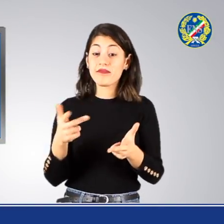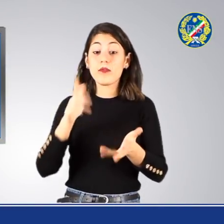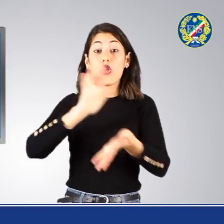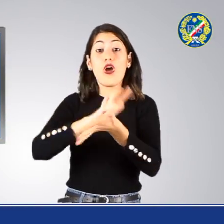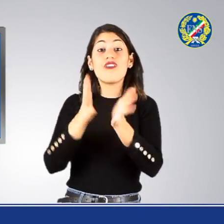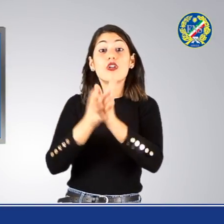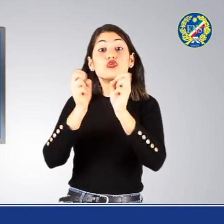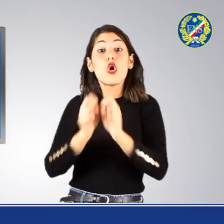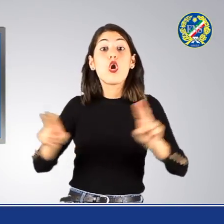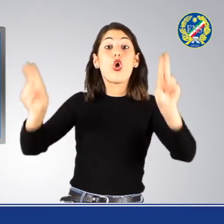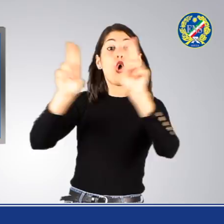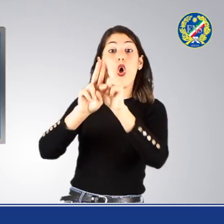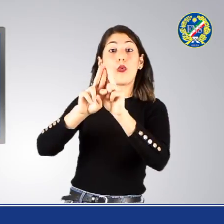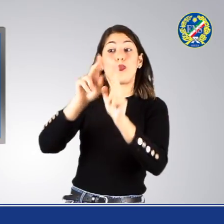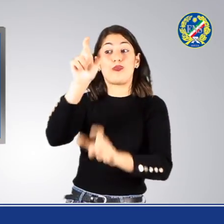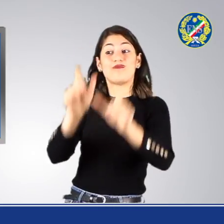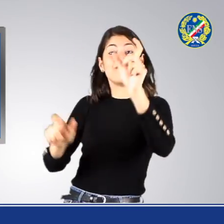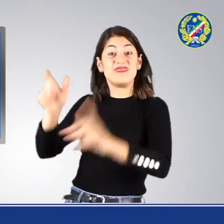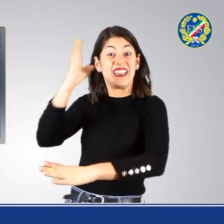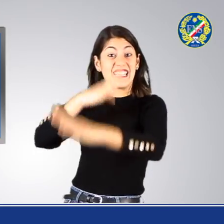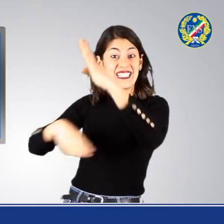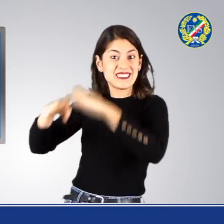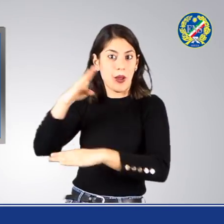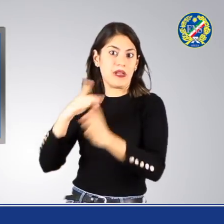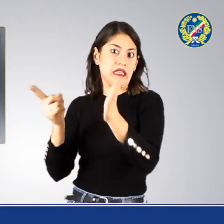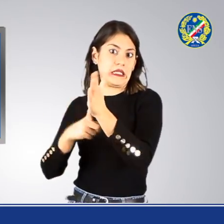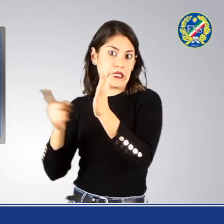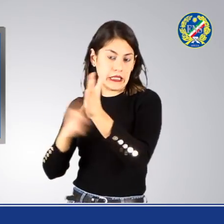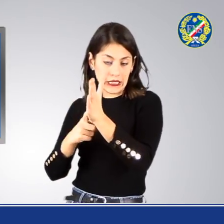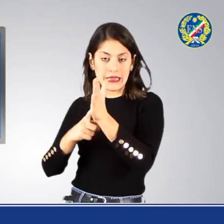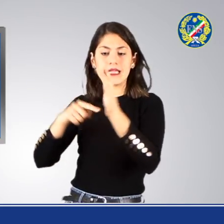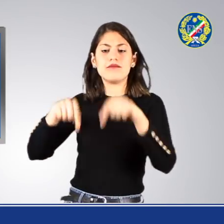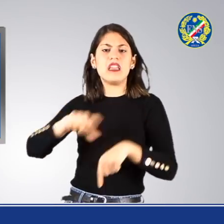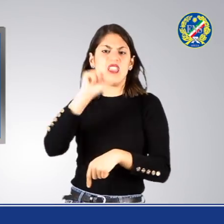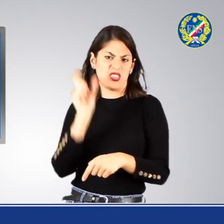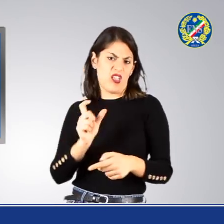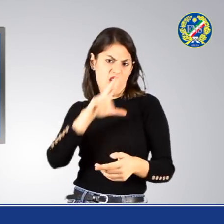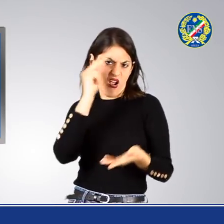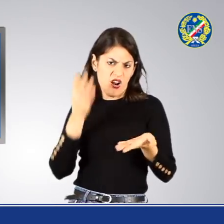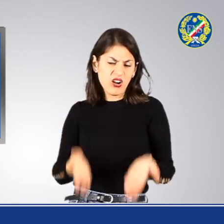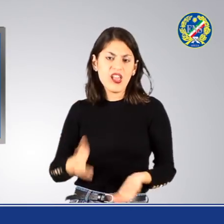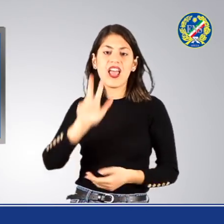La Convenzione ONU sui Diritti delle Persone con Disabilità, ratificata dall’Italia